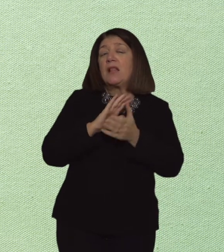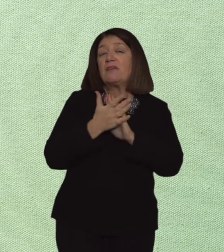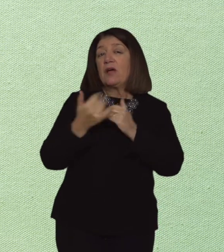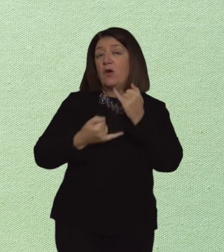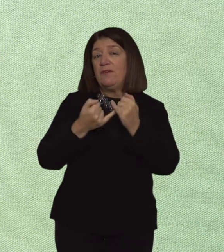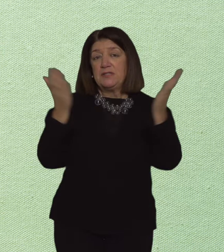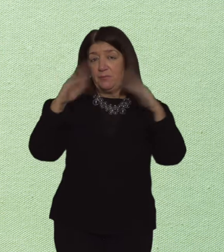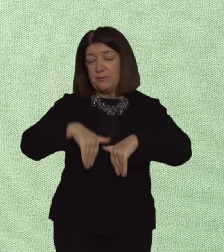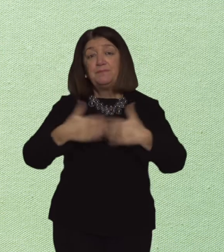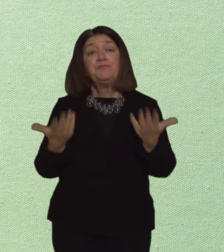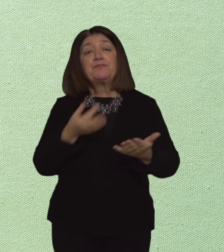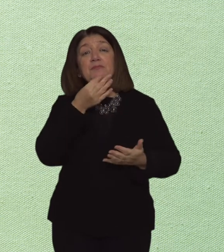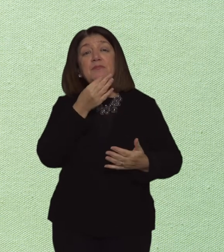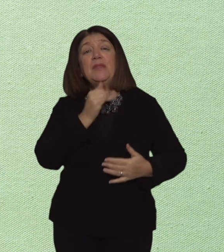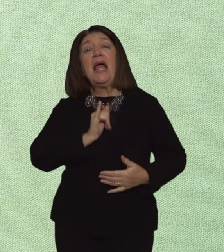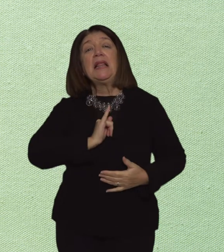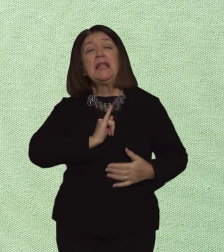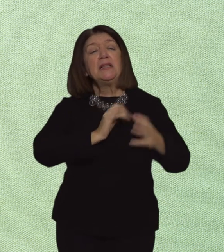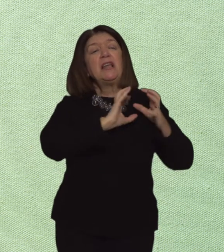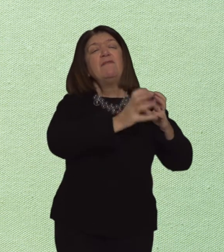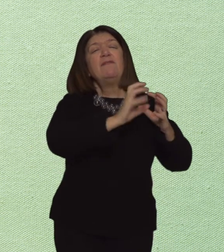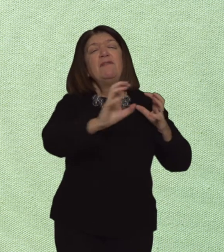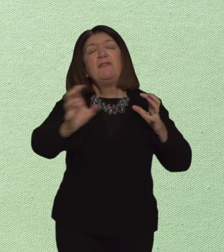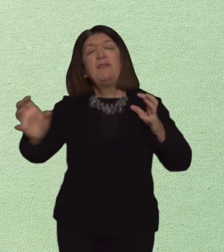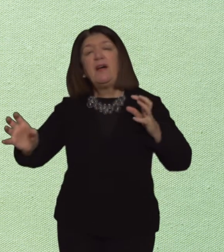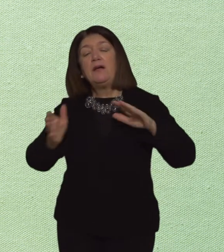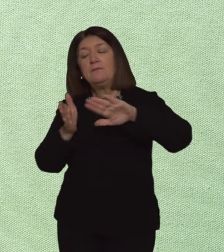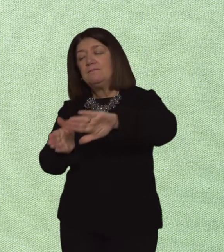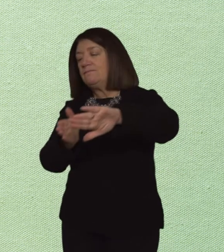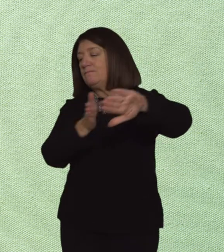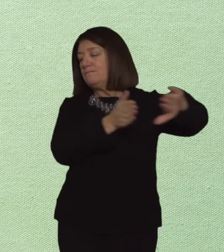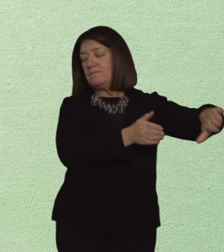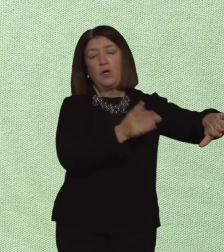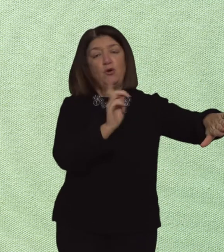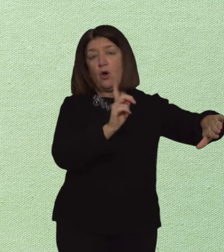non devono essere messe in conflitto, né essere messe da parte ma deve essere celebrate e la